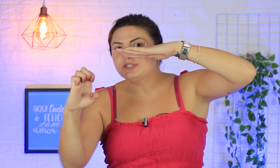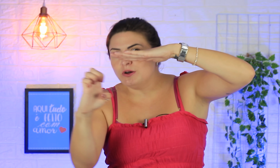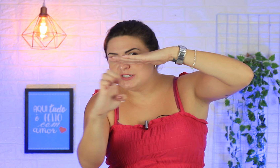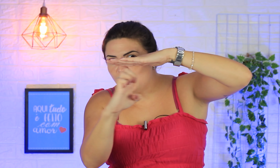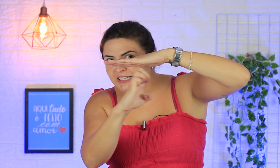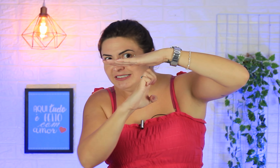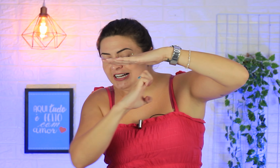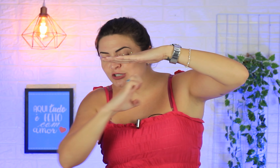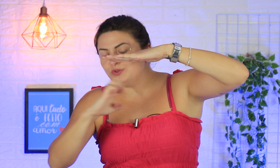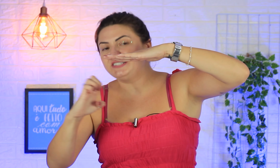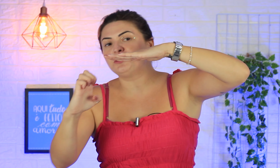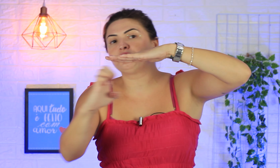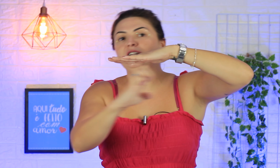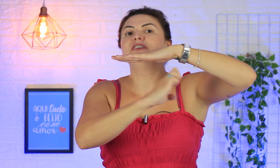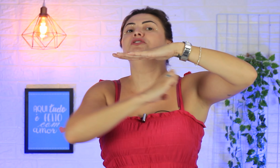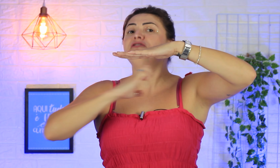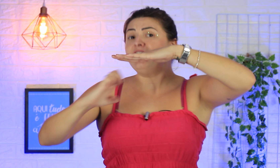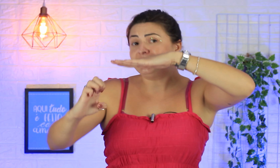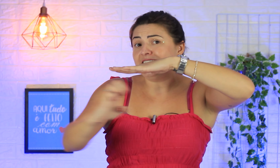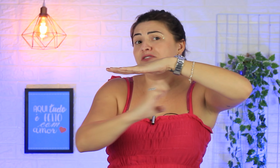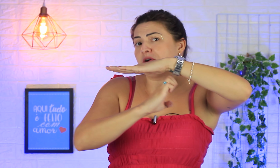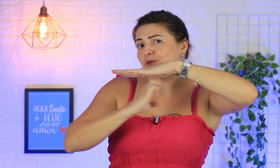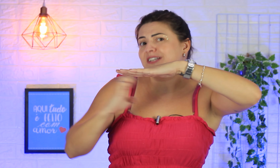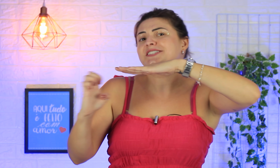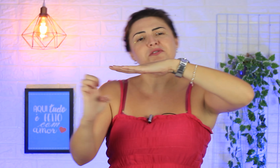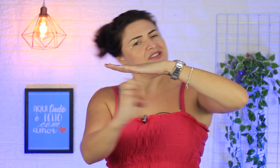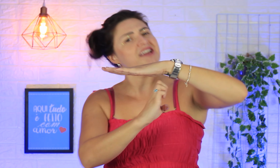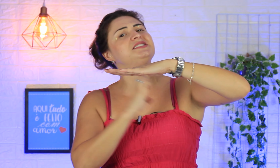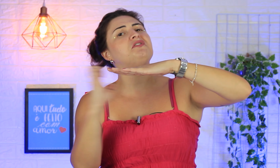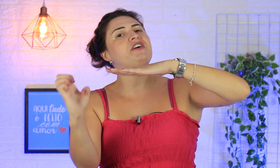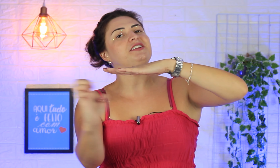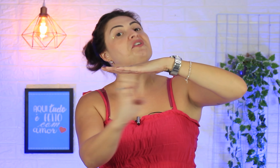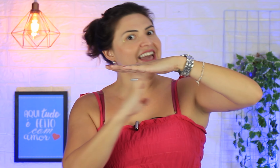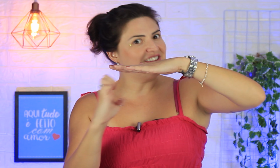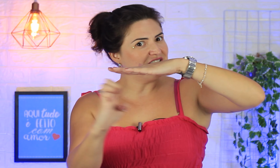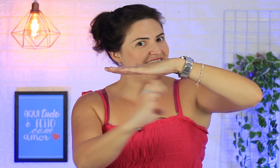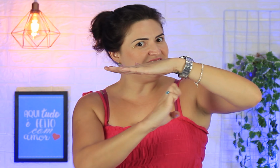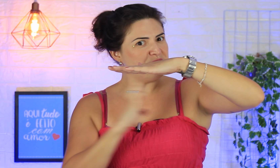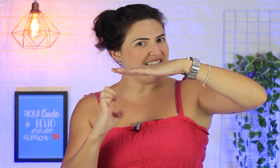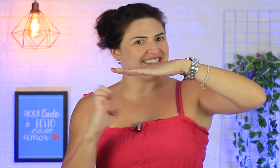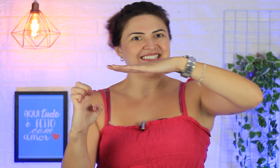pessoas ó andando e circulando fazendo acontecer o que tem que ser feito dentro das empresas